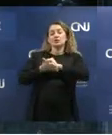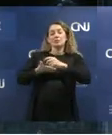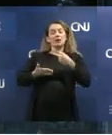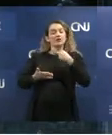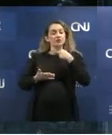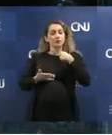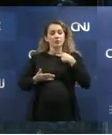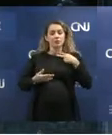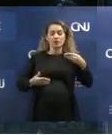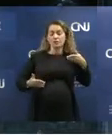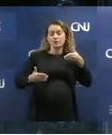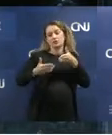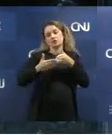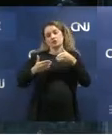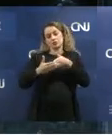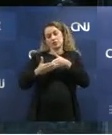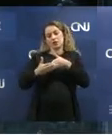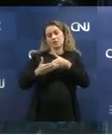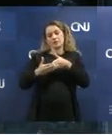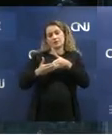a magistrada.